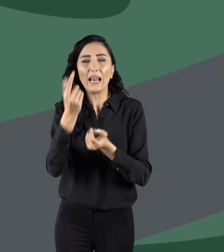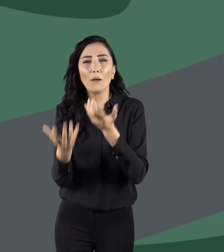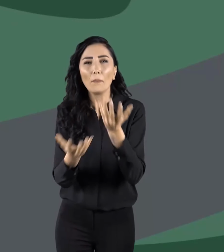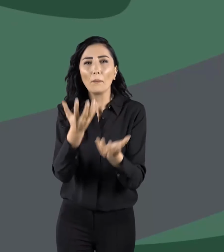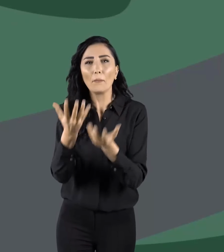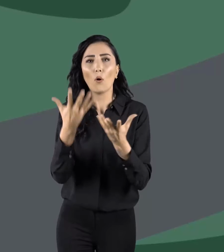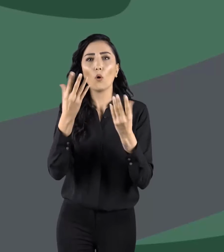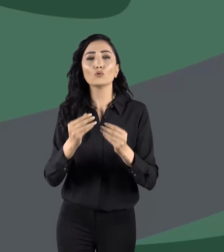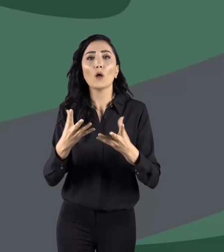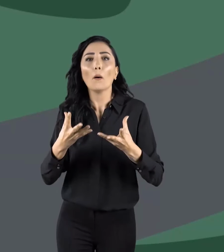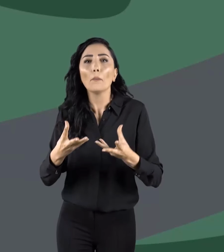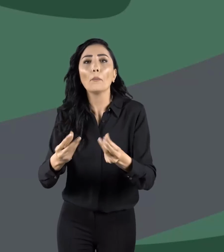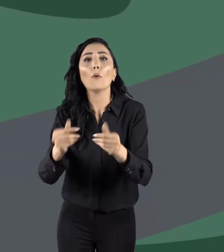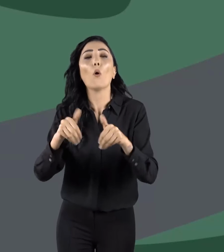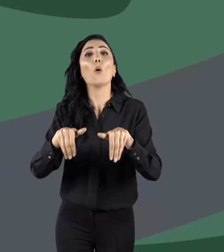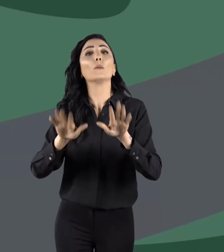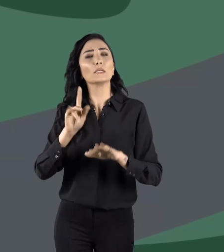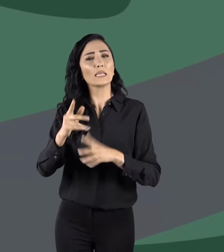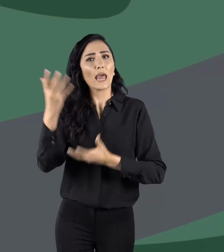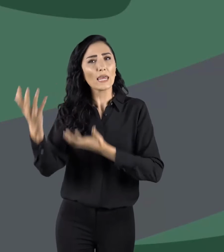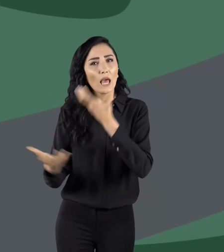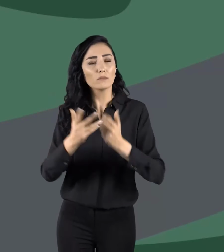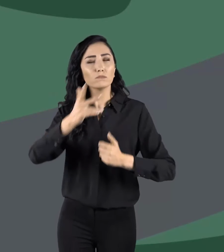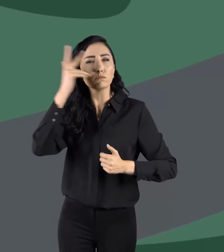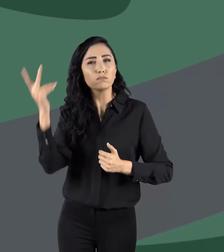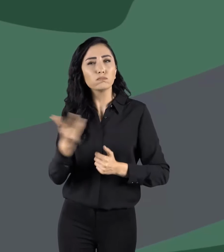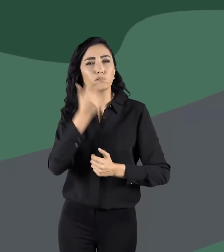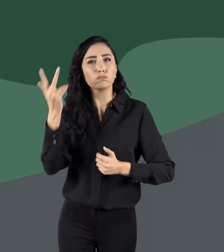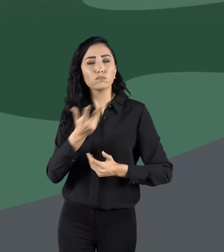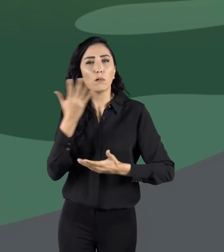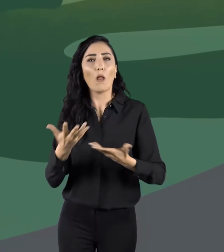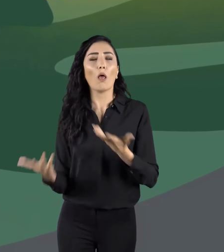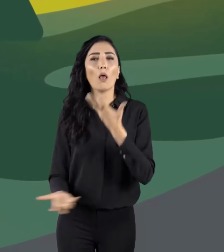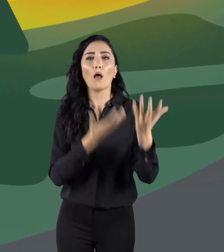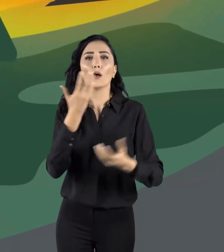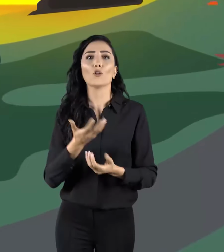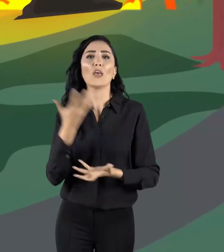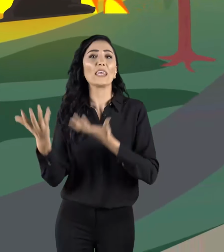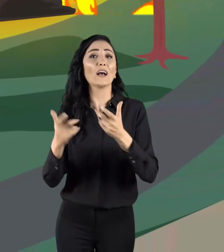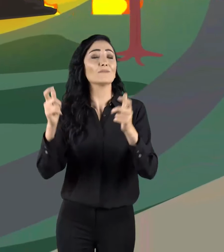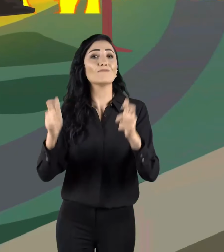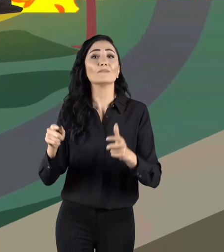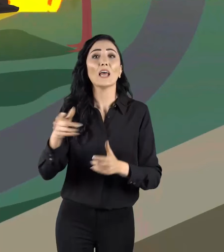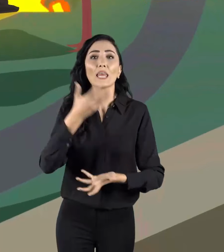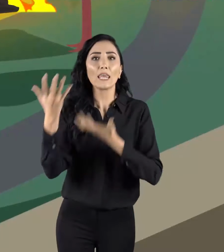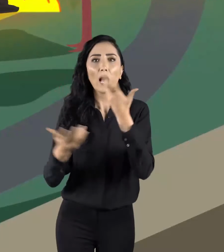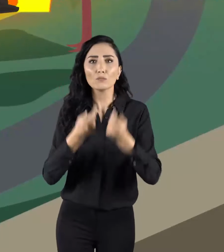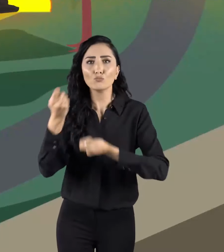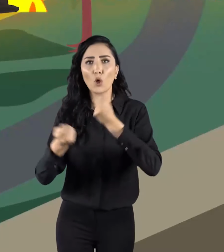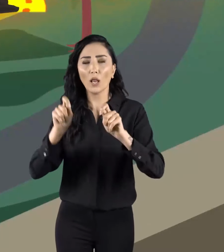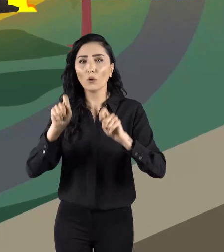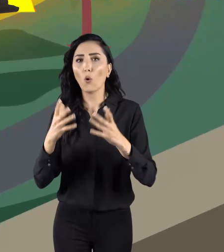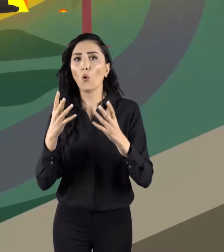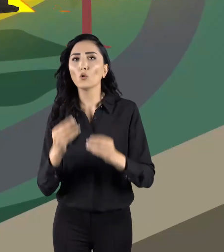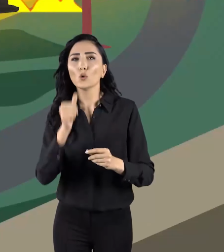kıvılcımlardan oluşur. Bastırılmadığı takdirde yangının hızla ilerlemesine neden olur. Yangın Hattı: Yangına müdahale amacıyla